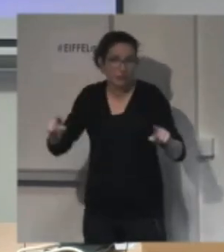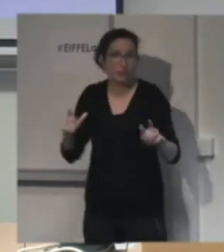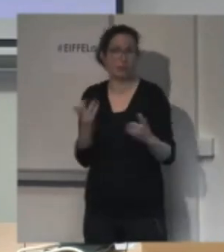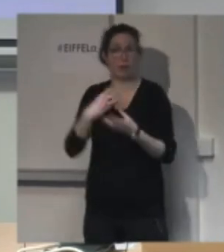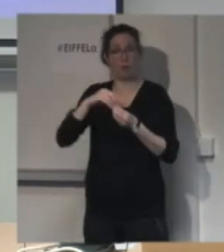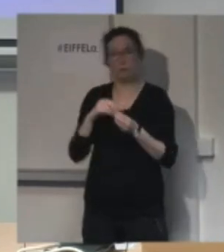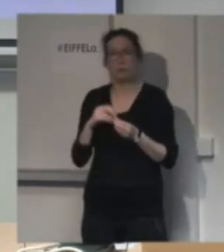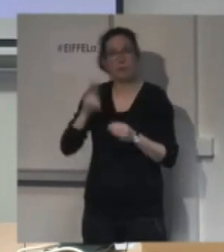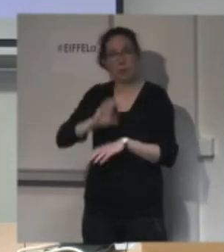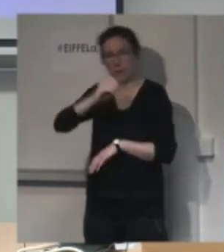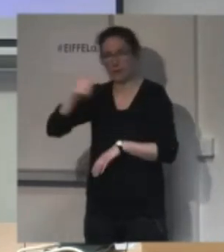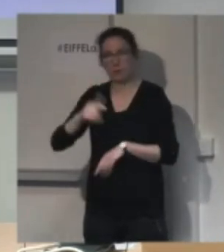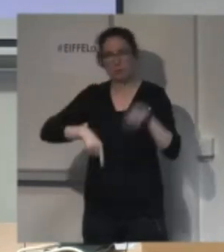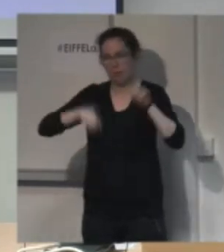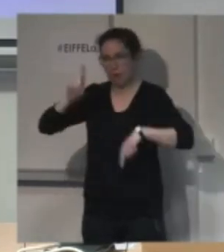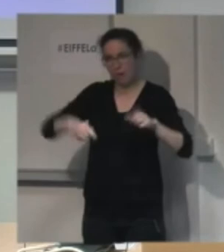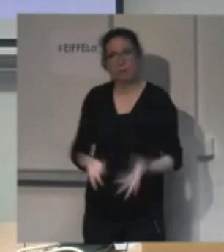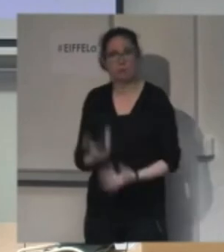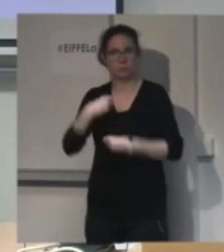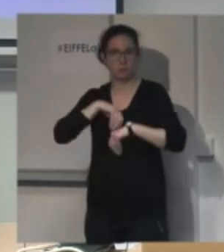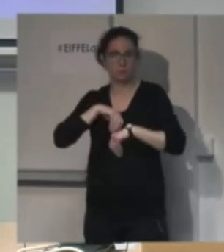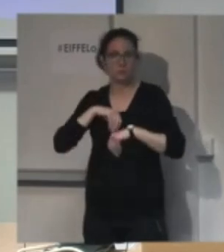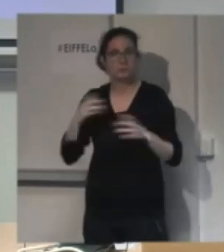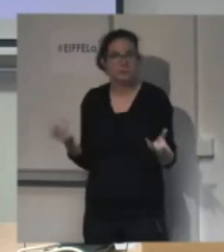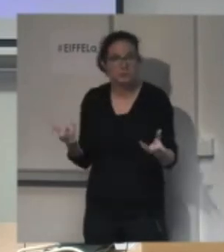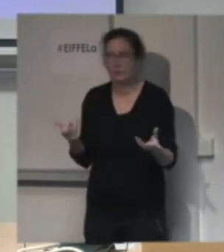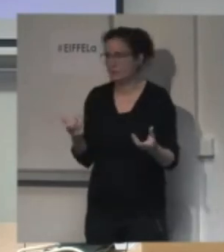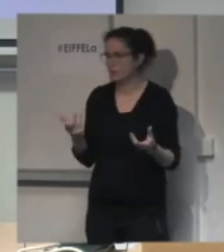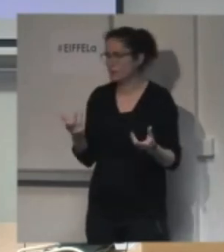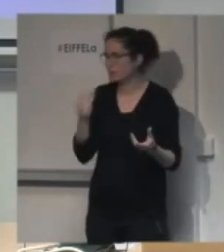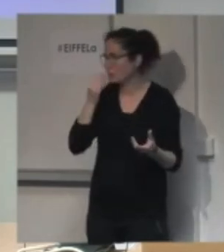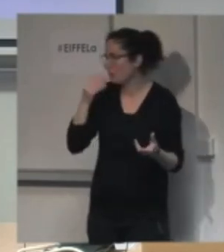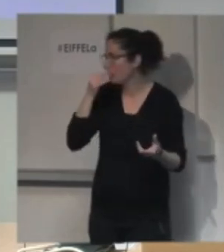qui est aussi très variée. On me dit que je parle trop vite. Je ralentis.